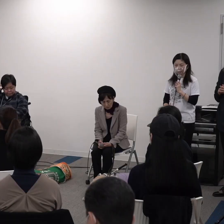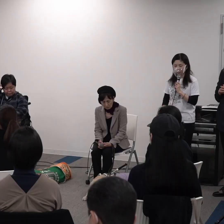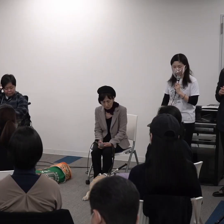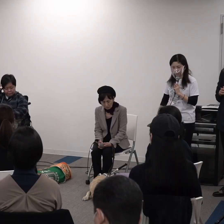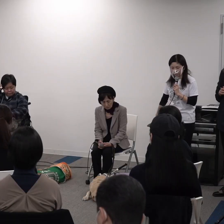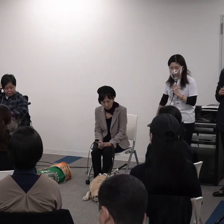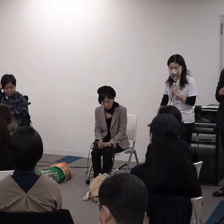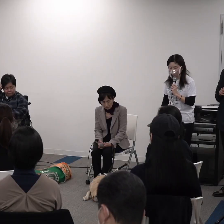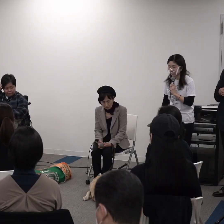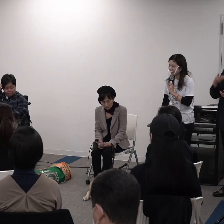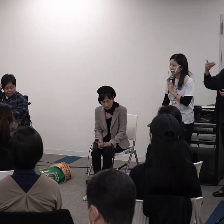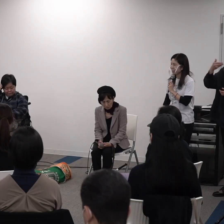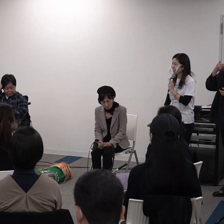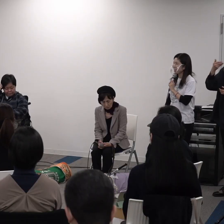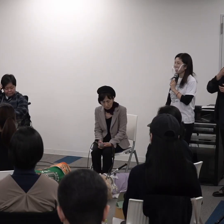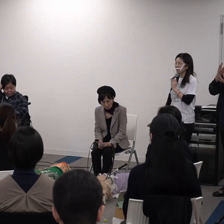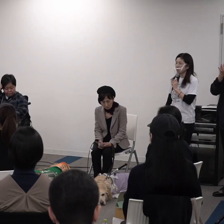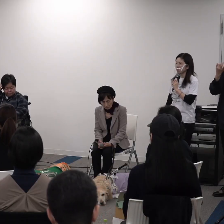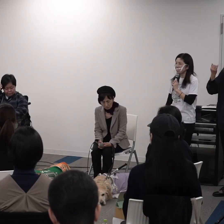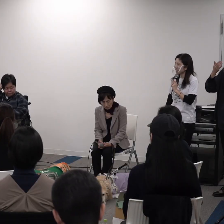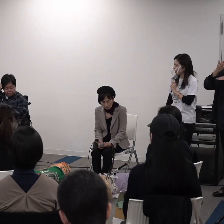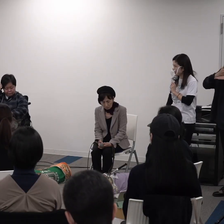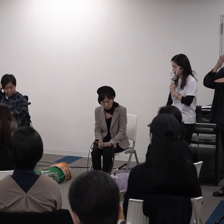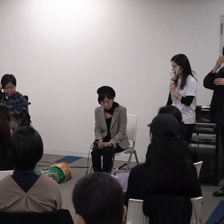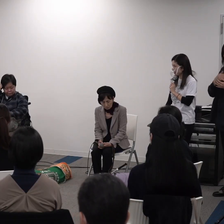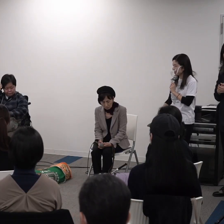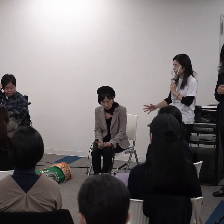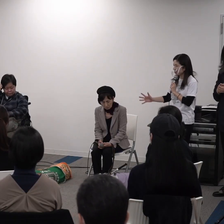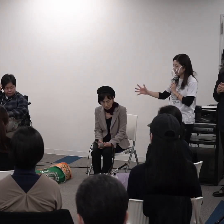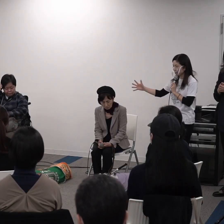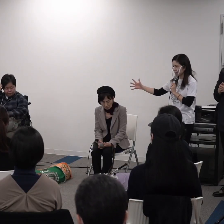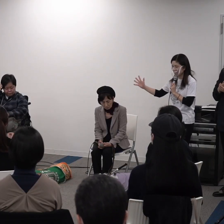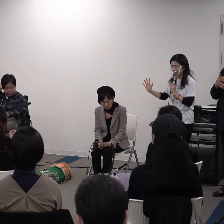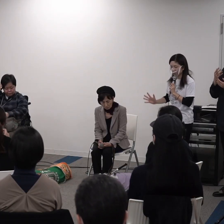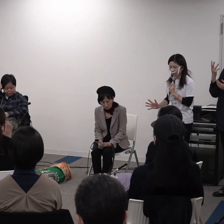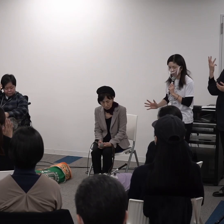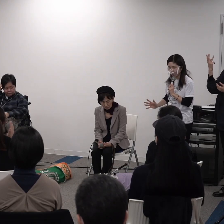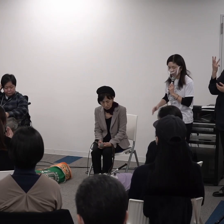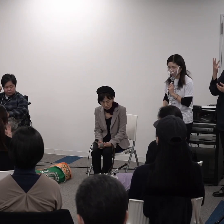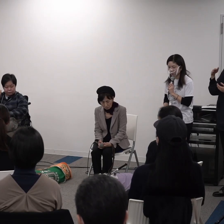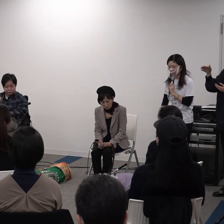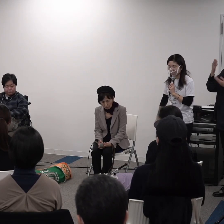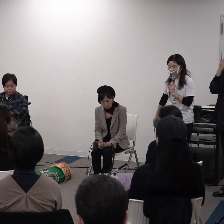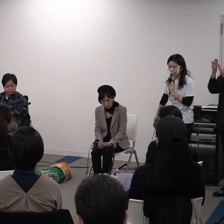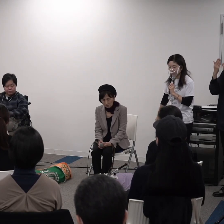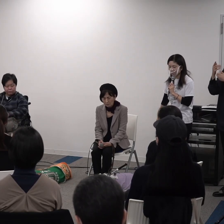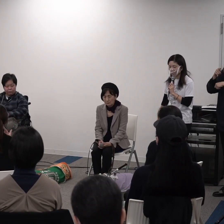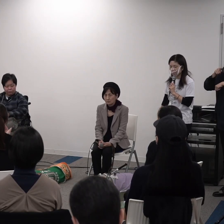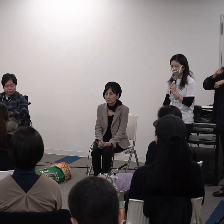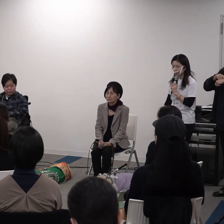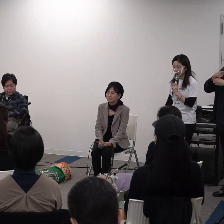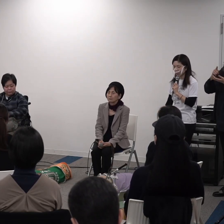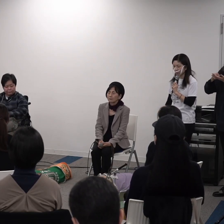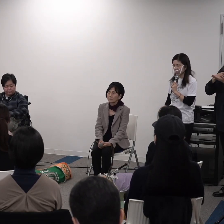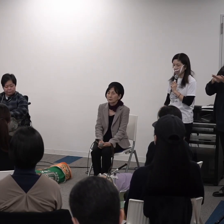たくさん質問をいただいたので残り時間ですね3人の方に聞いているとちょっと時間が足りなそうなので